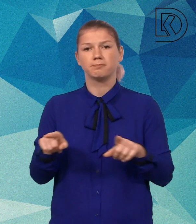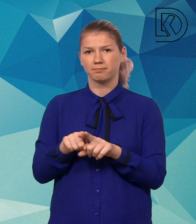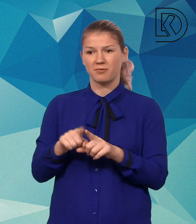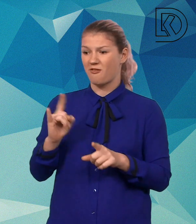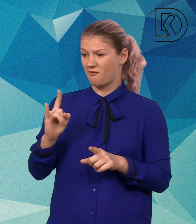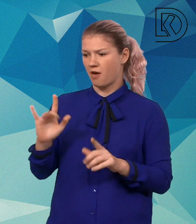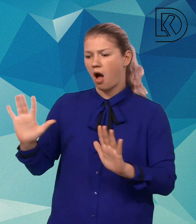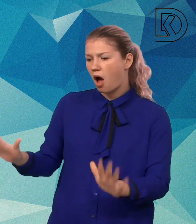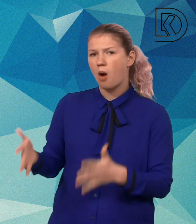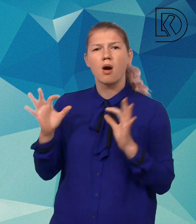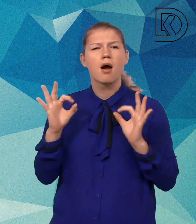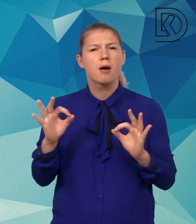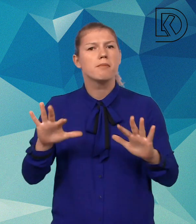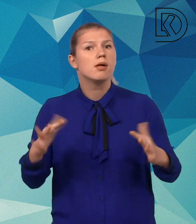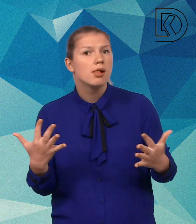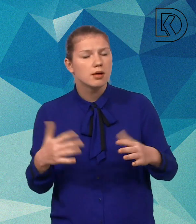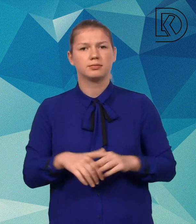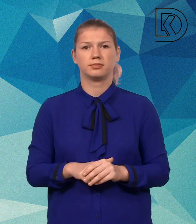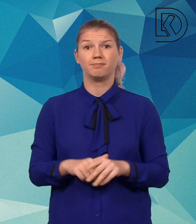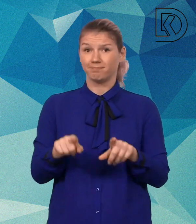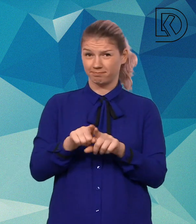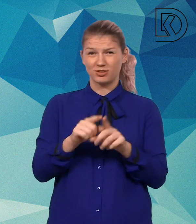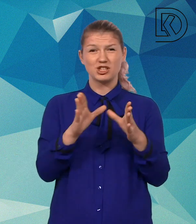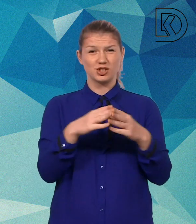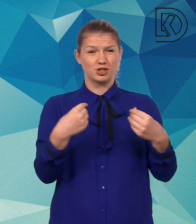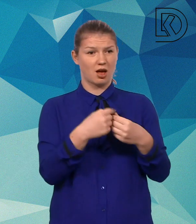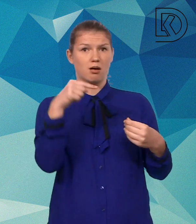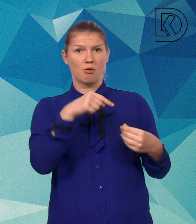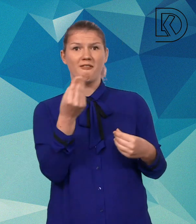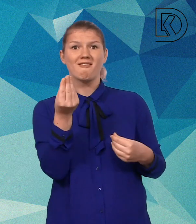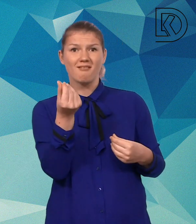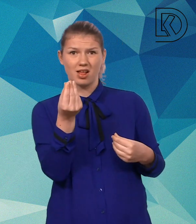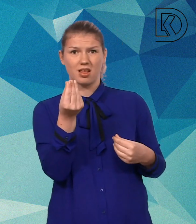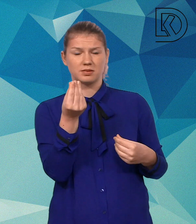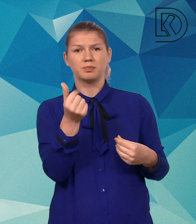Ir kaip teisingai auginti vaiką? Taip pat bus pasakojama apie šeimos finansus: